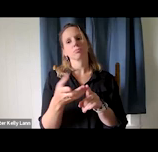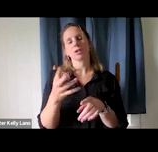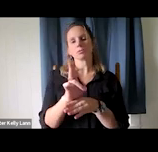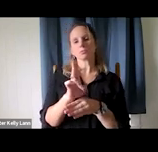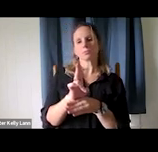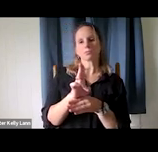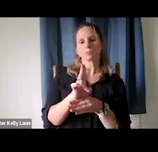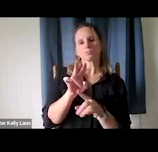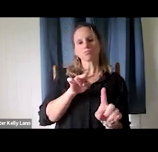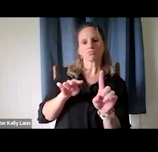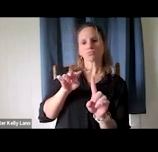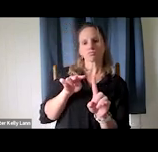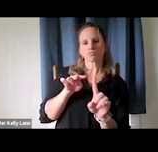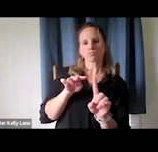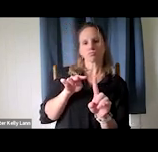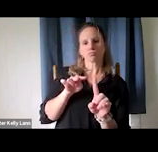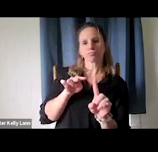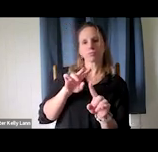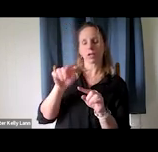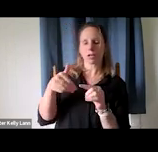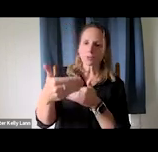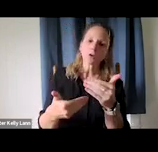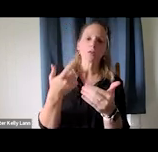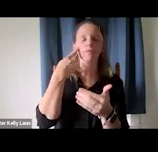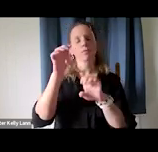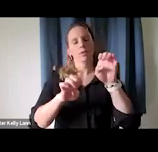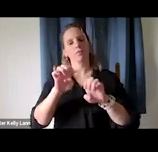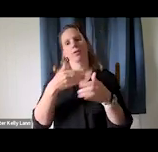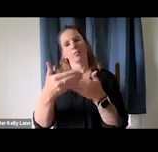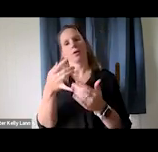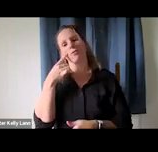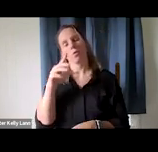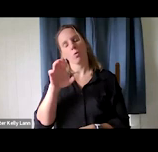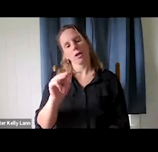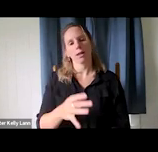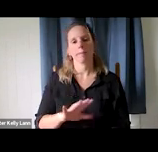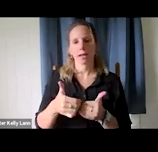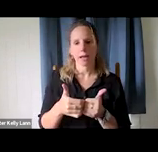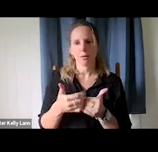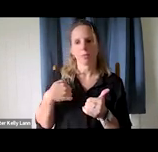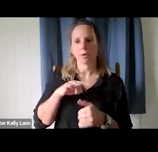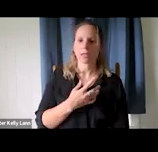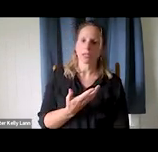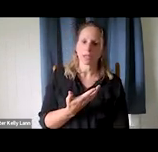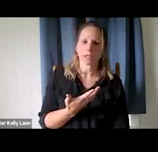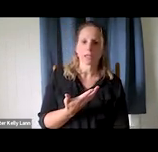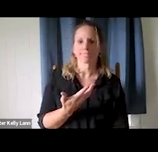a medida que abordamos el proceso de evaluación secuencial de una reclamación y cómo damos a los adjudicadores